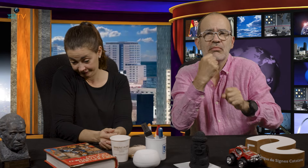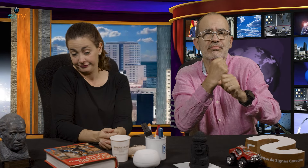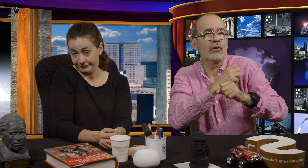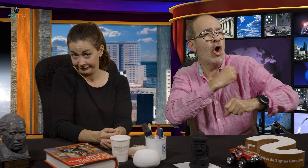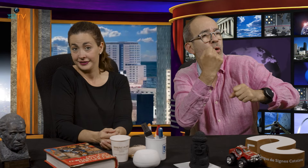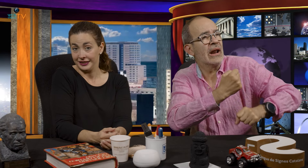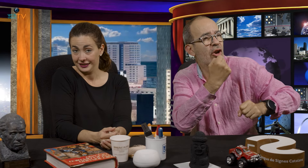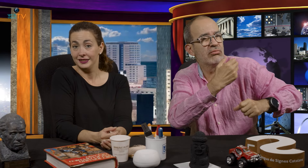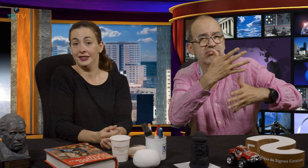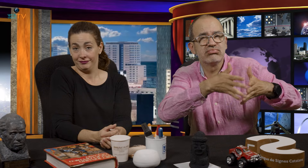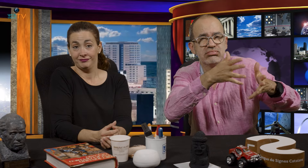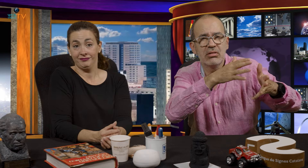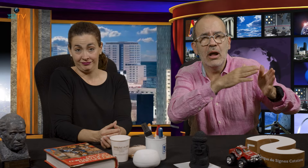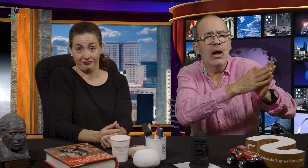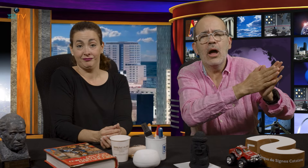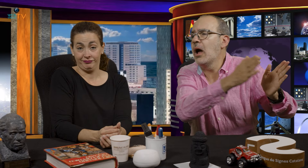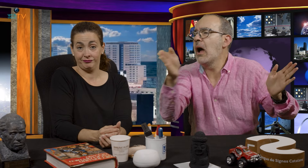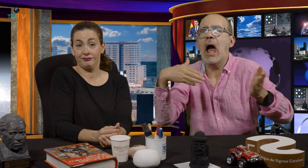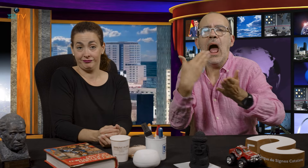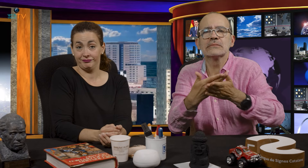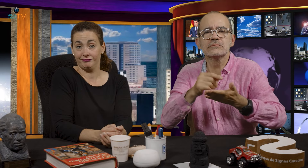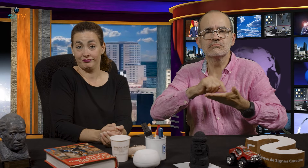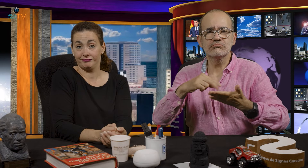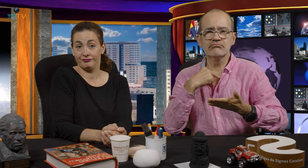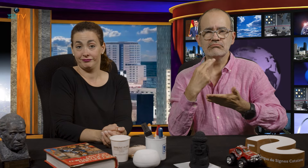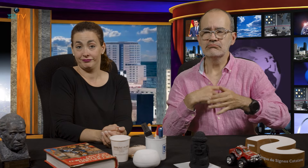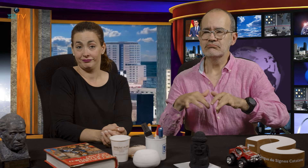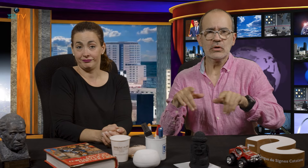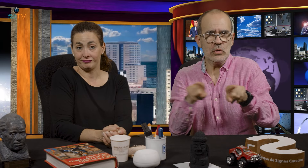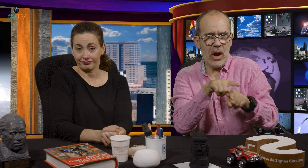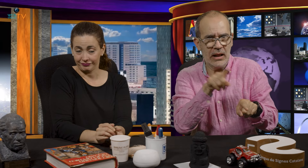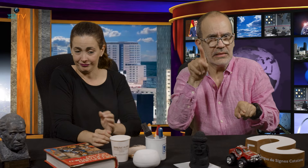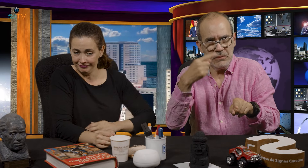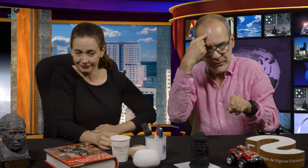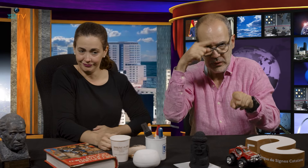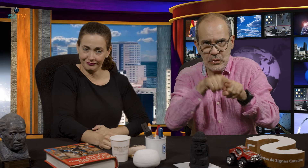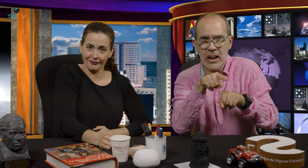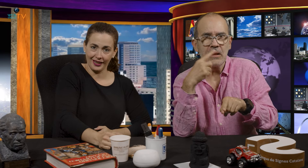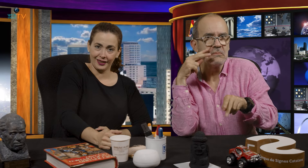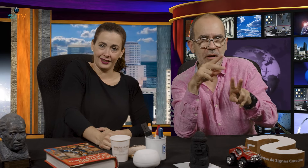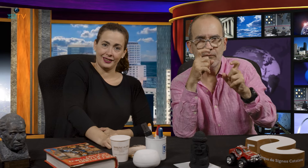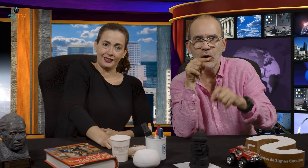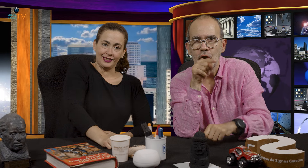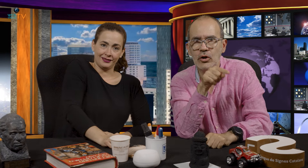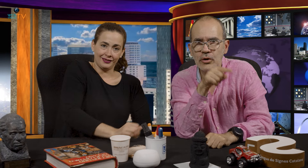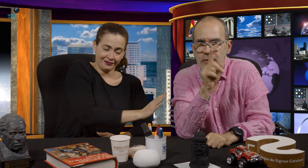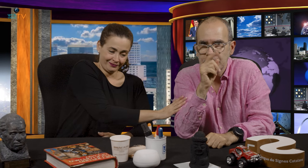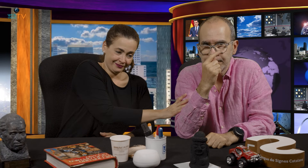Desde trabajadores obreros hasta quienes están en la oficina. Todos deben lavarse bien las manos. Mirad las fotos.